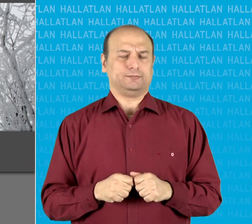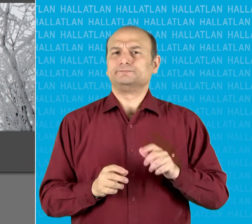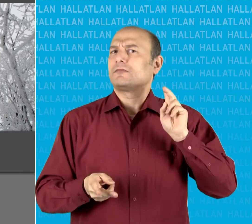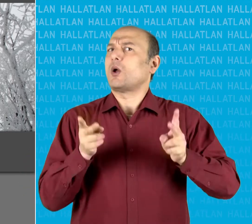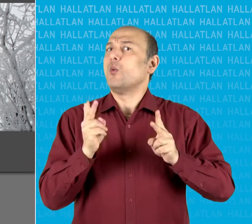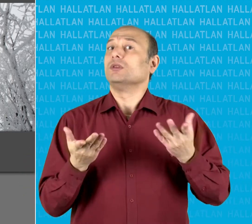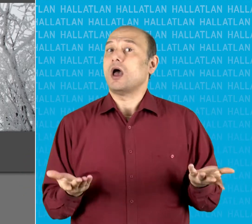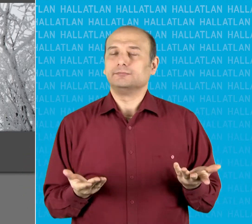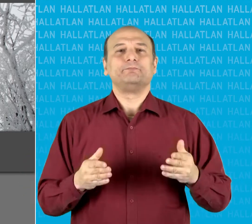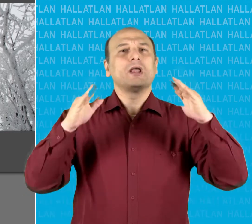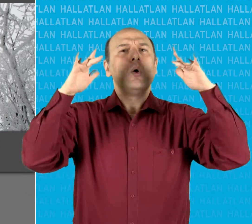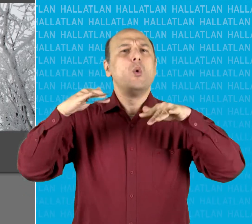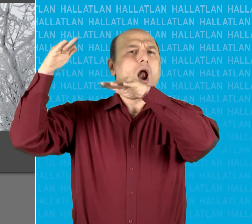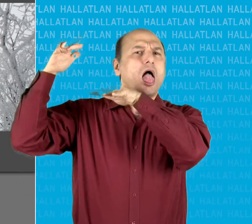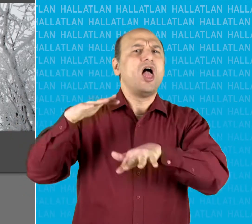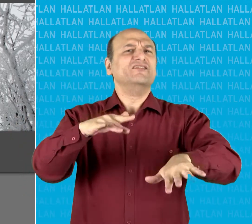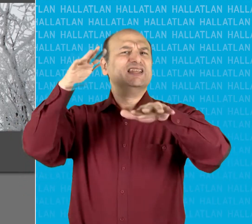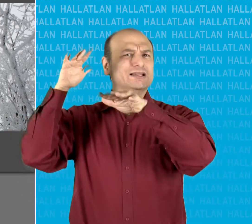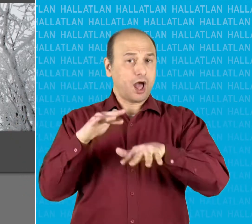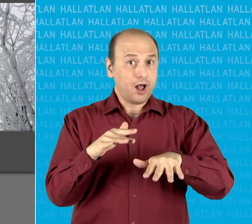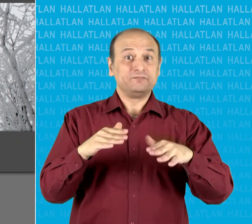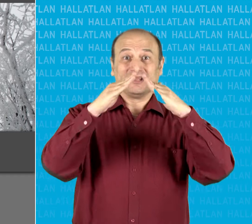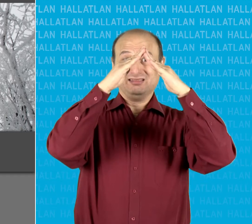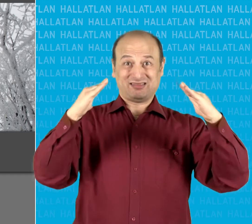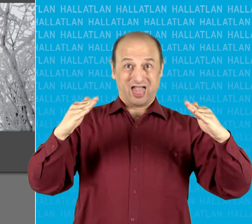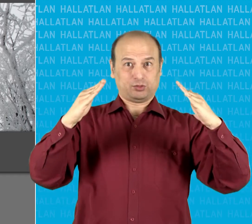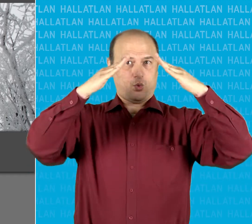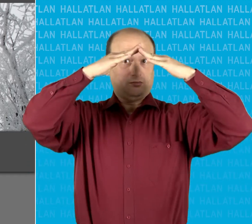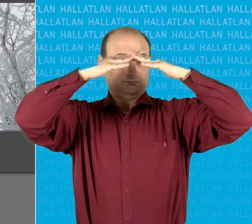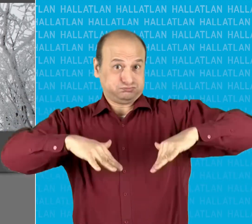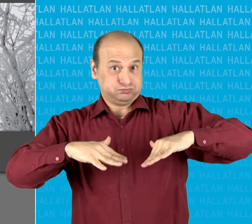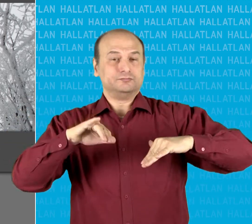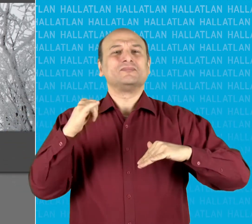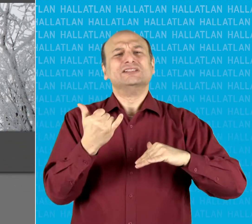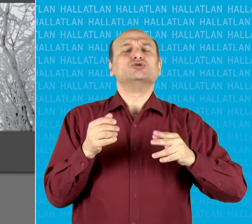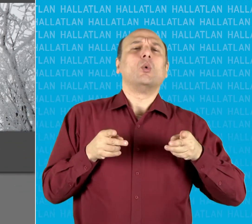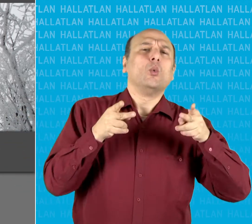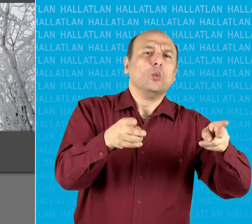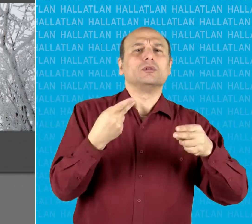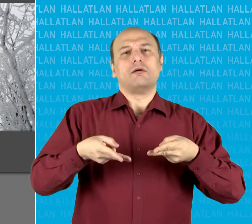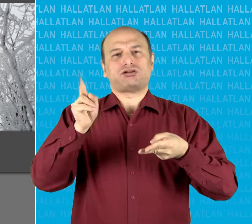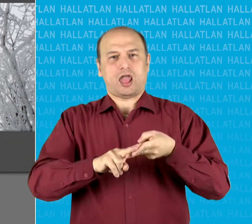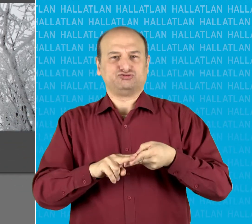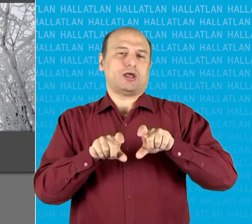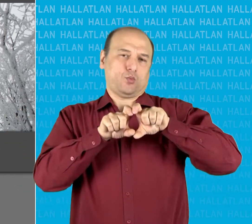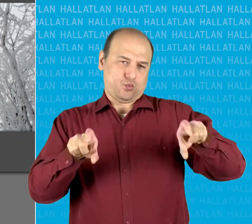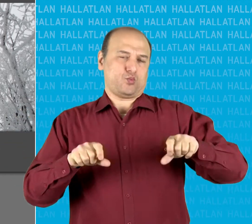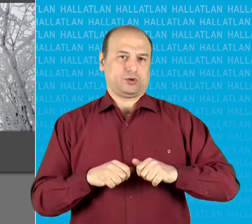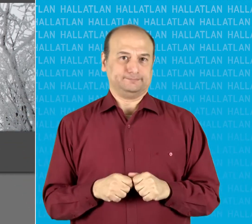A legtöbben lavinák, leszakadó tetők és közúti balesetek miatt vesztették életüket.